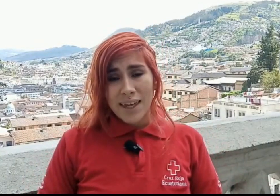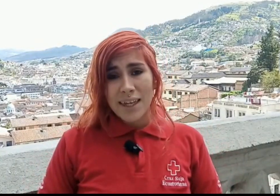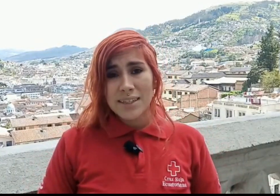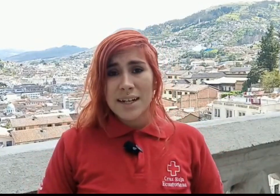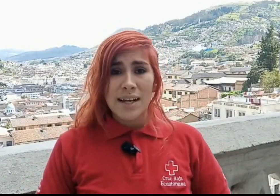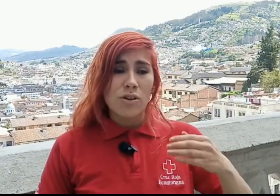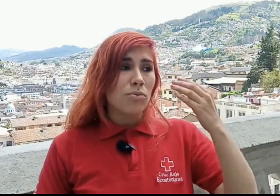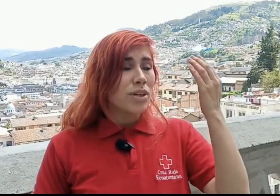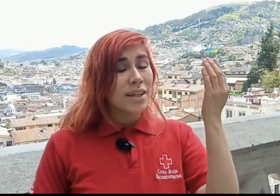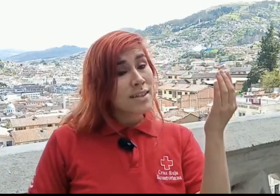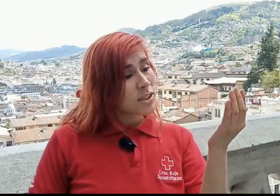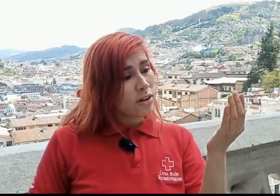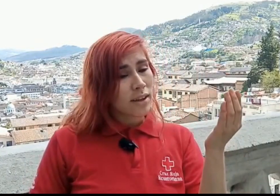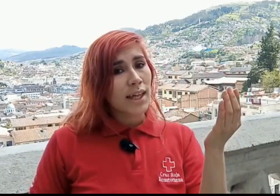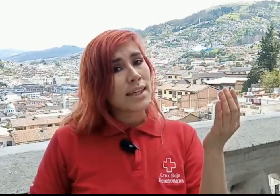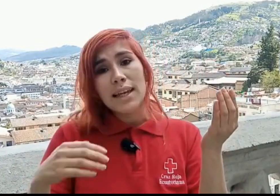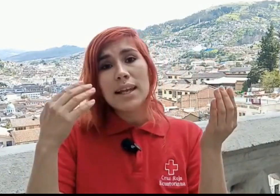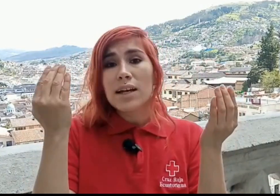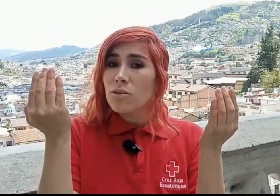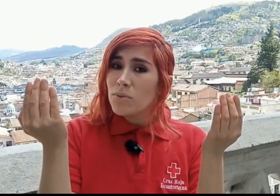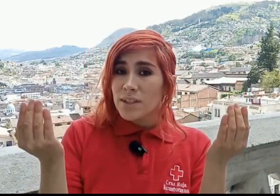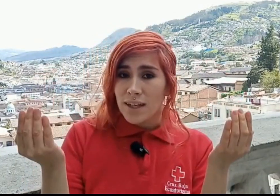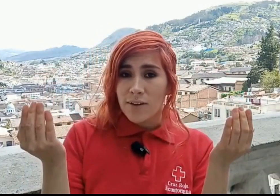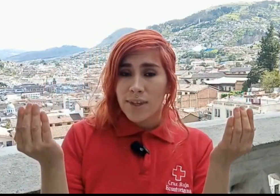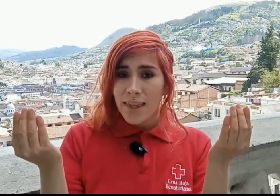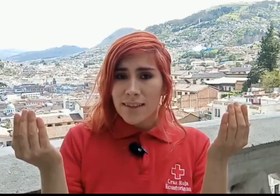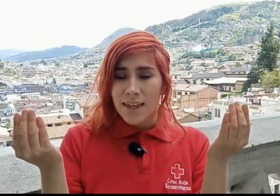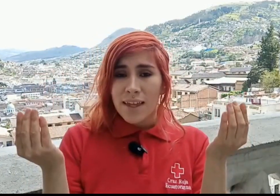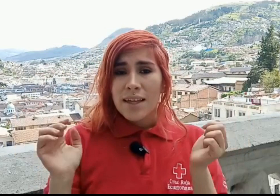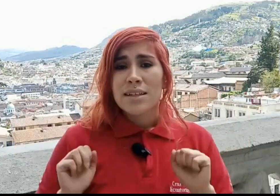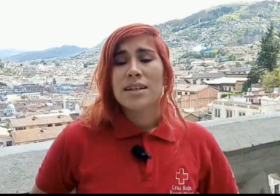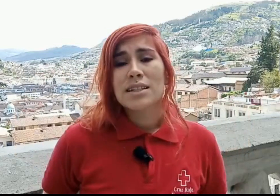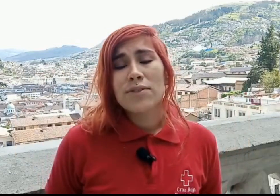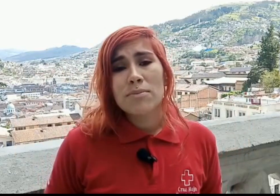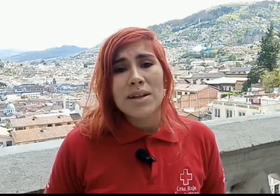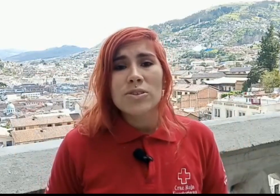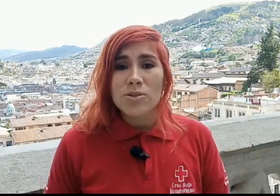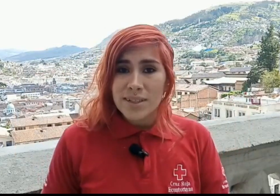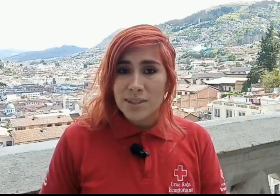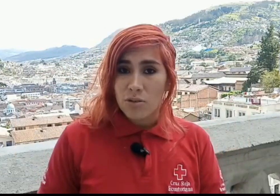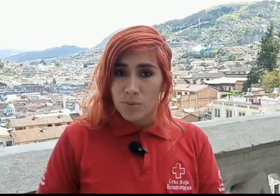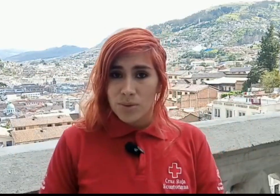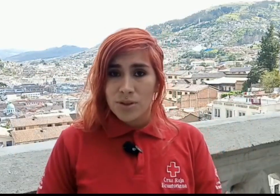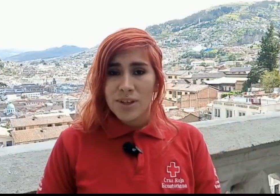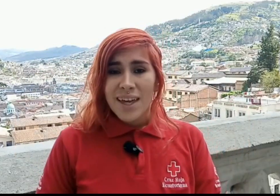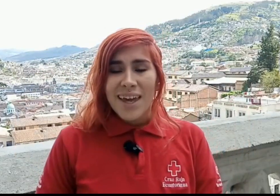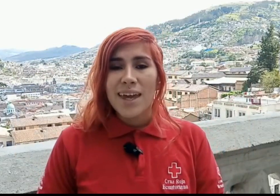entre la comunidad sorda y la comunidad oyente transformando nuestro mundo en